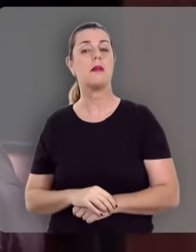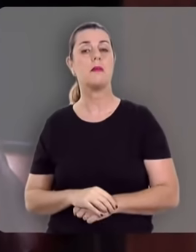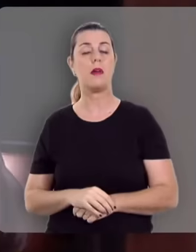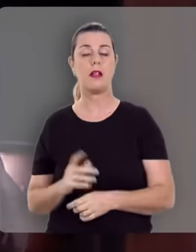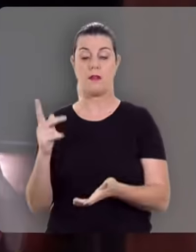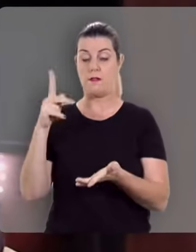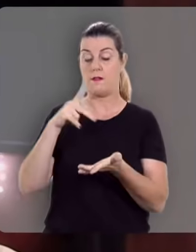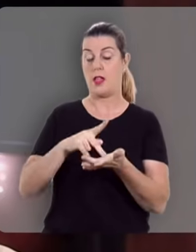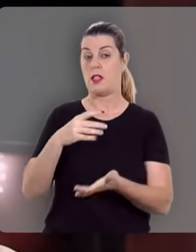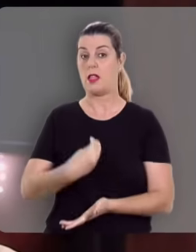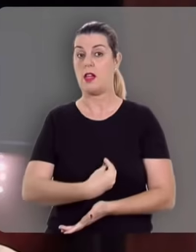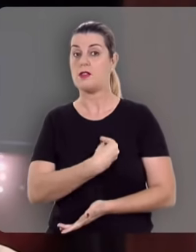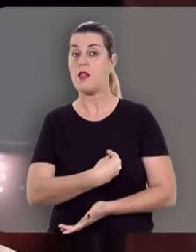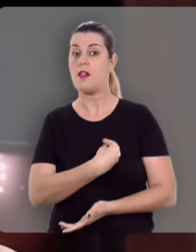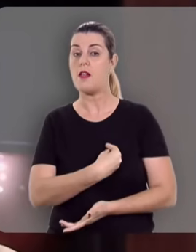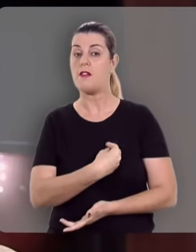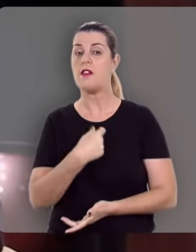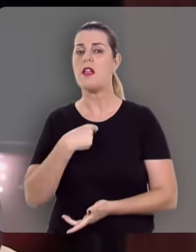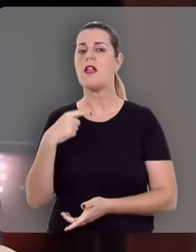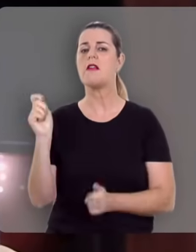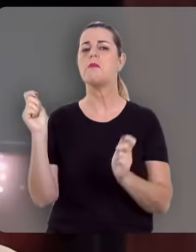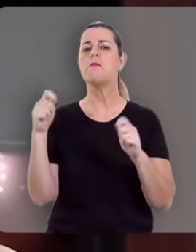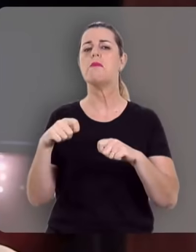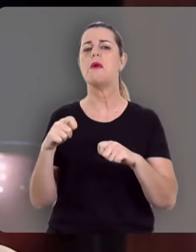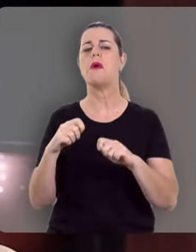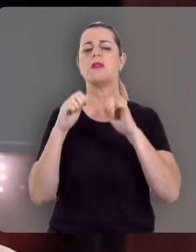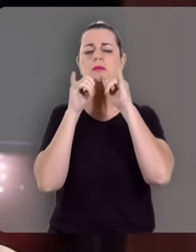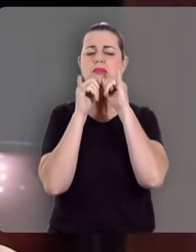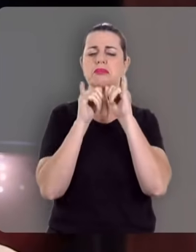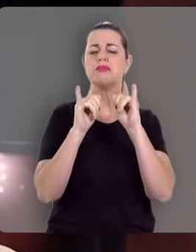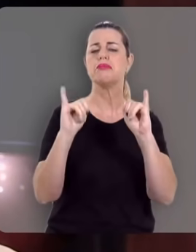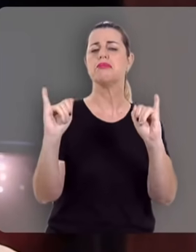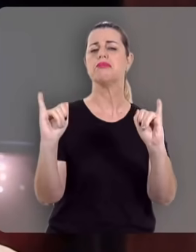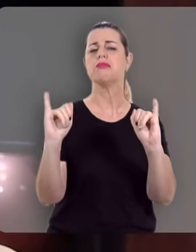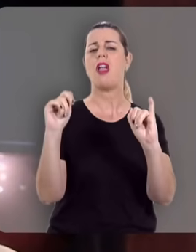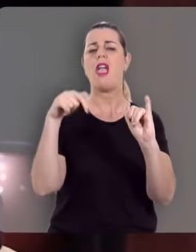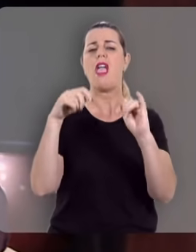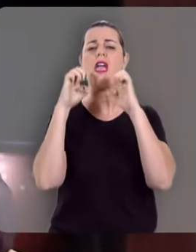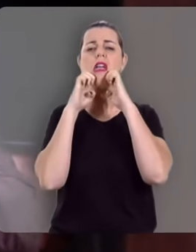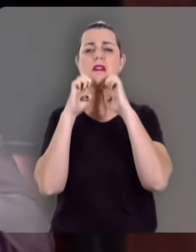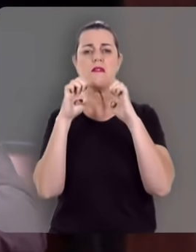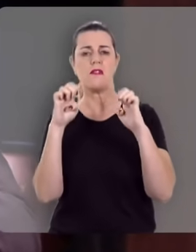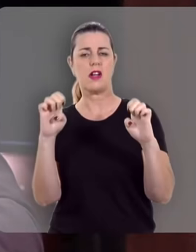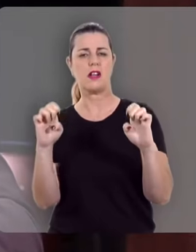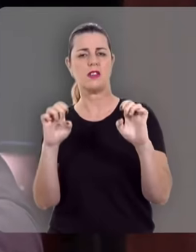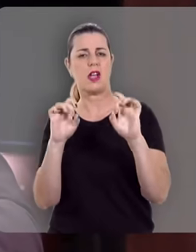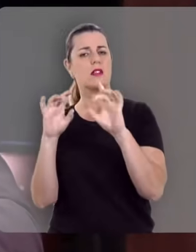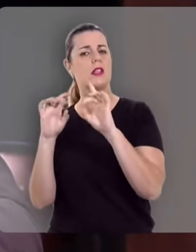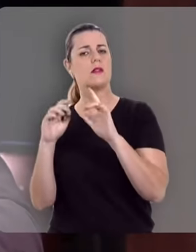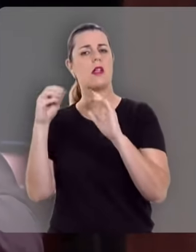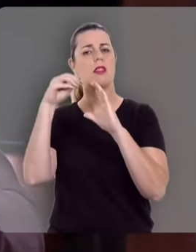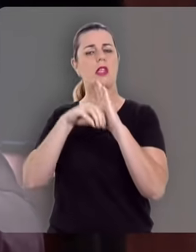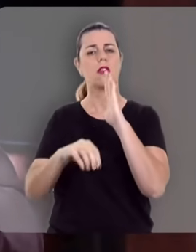verdade vida poder ser esse a gente anunciador desse evangelho na Igreja Presbiteriana do